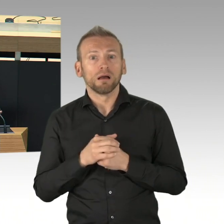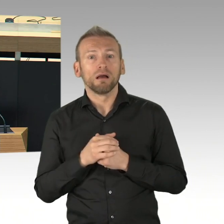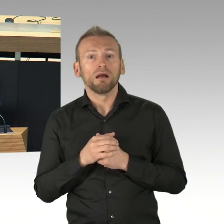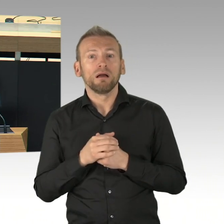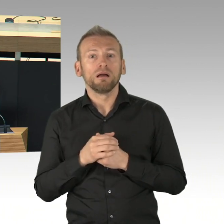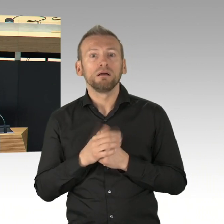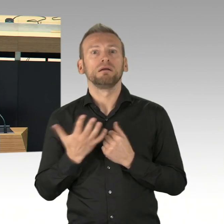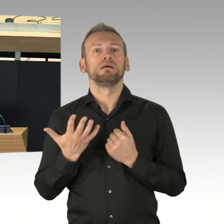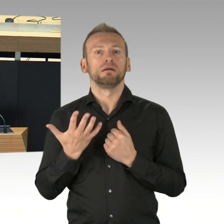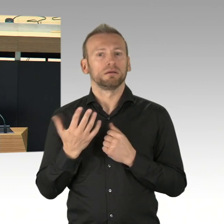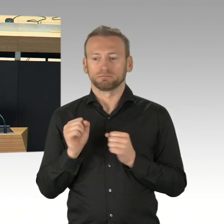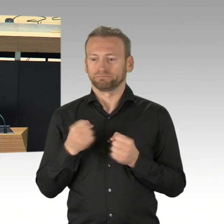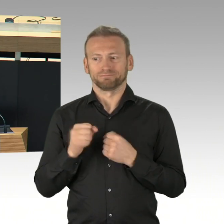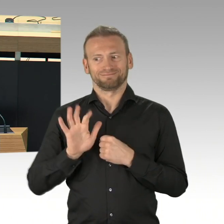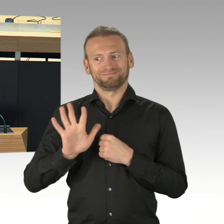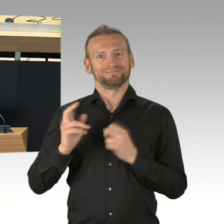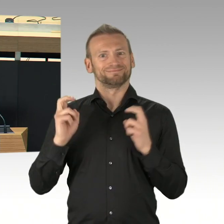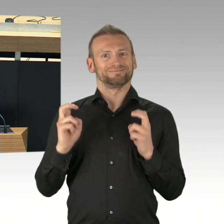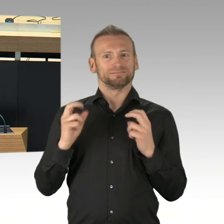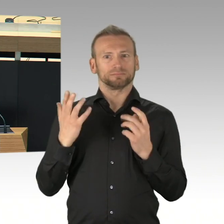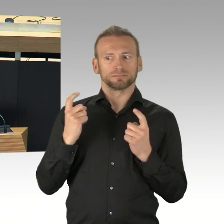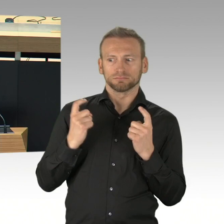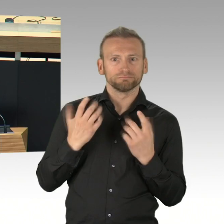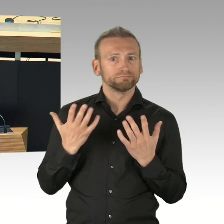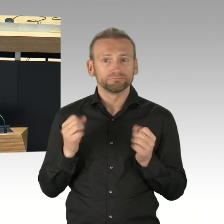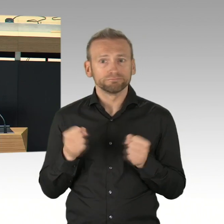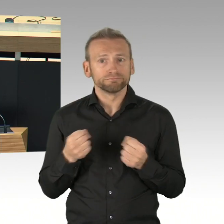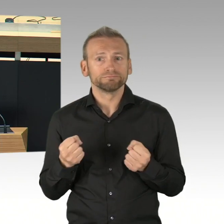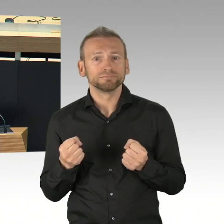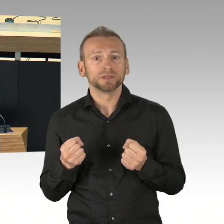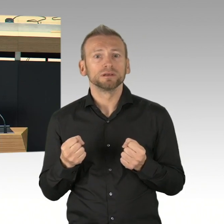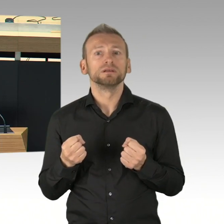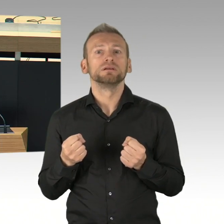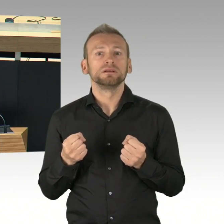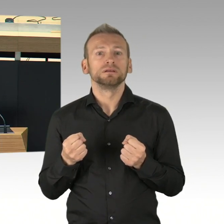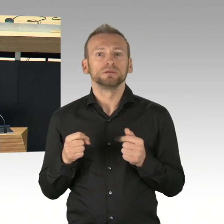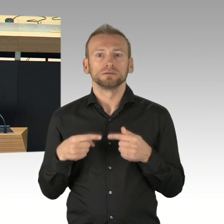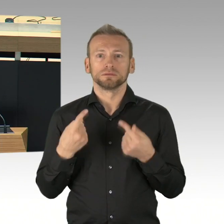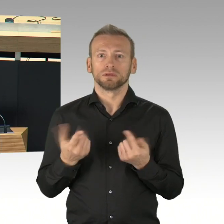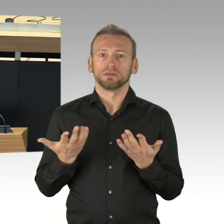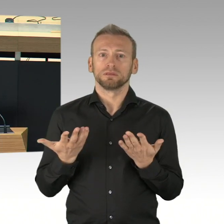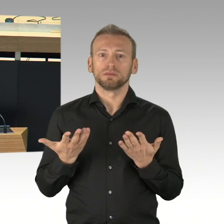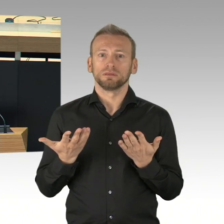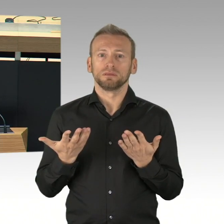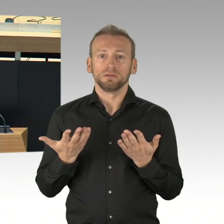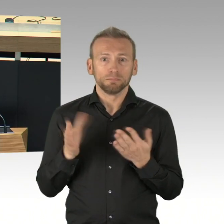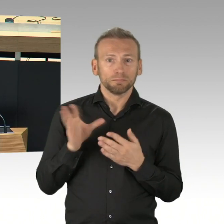Sie wollen zurück in die DDR. (Beifall) Wie kommt es denn jetzt, dass die Mieten so hoch sind?